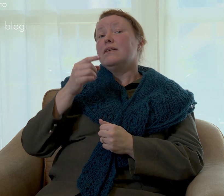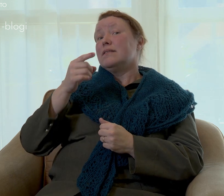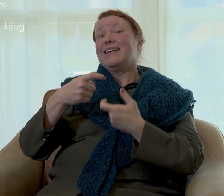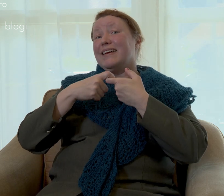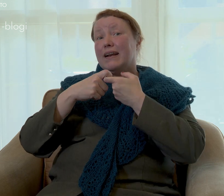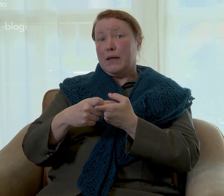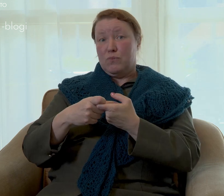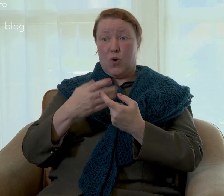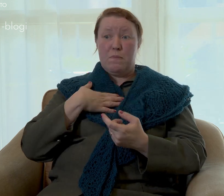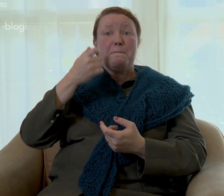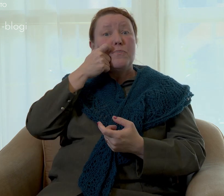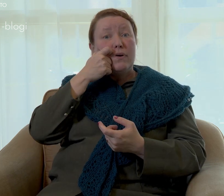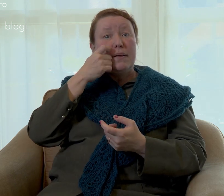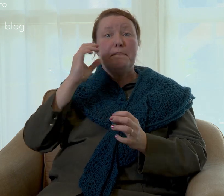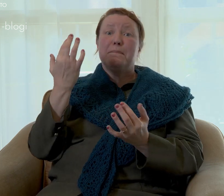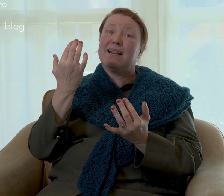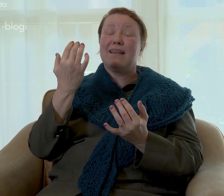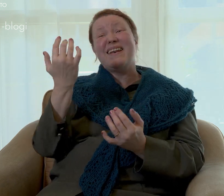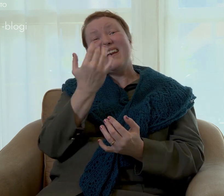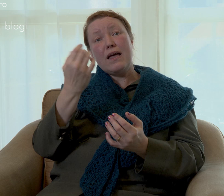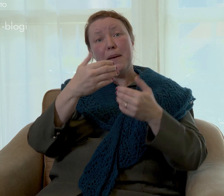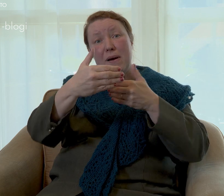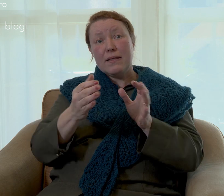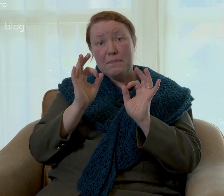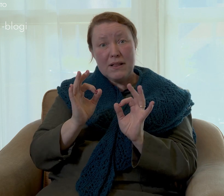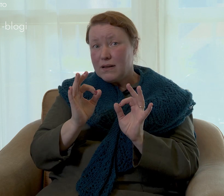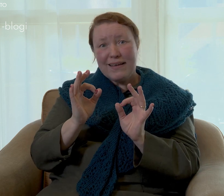Reaaliaikaisen tekstin käyttö ei riipu käyttäjän datapaketin suuruudesta -